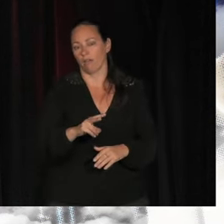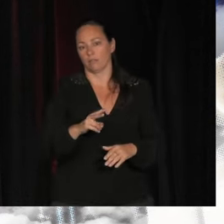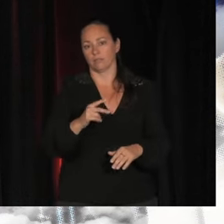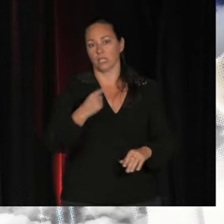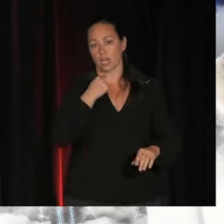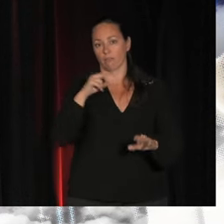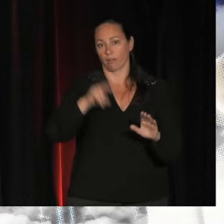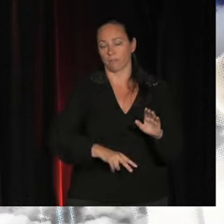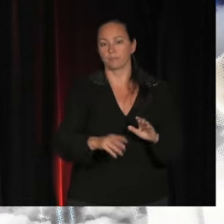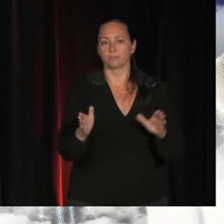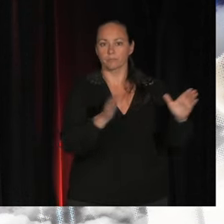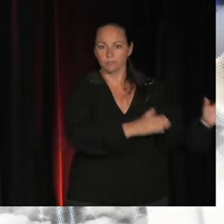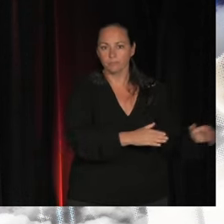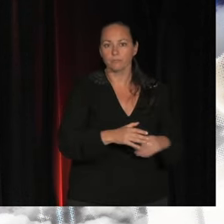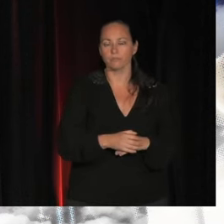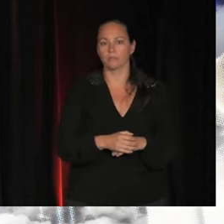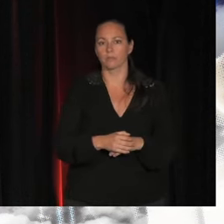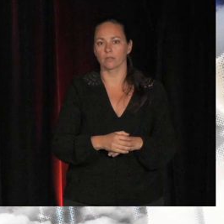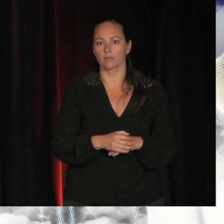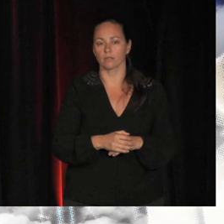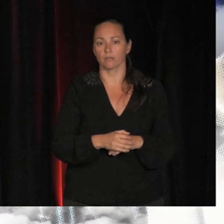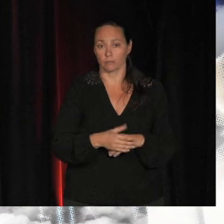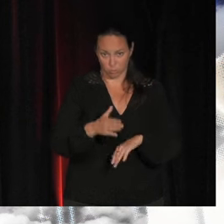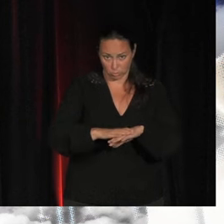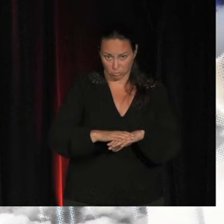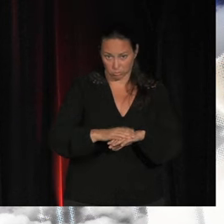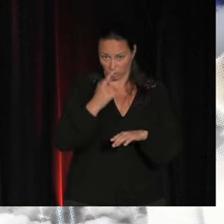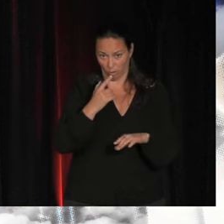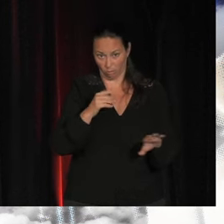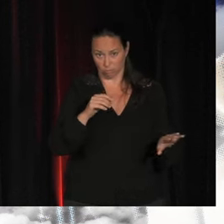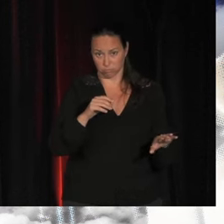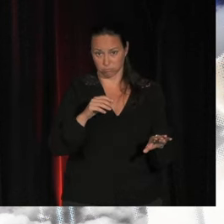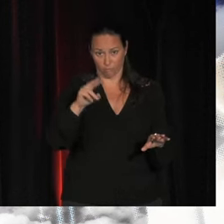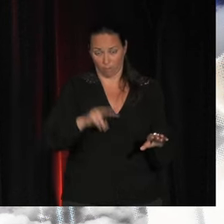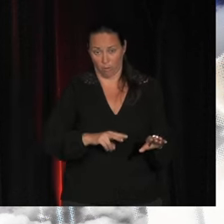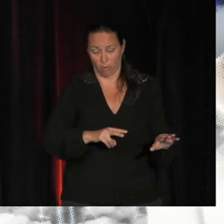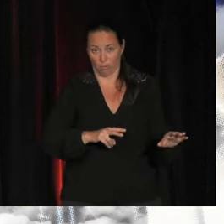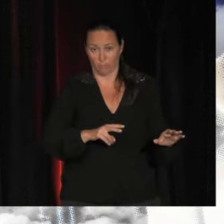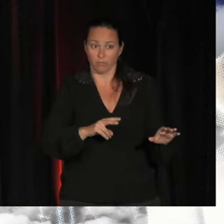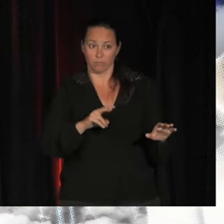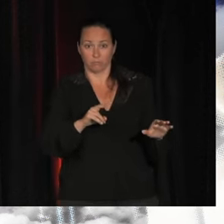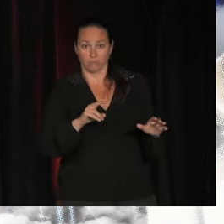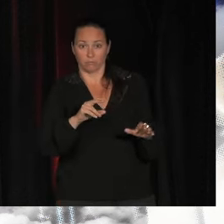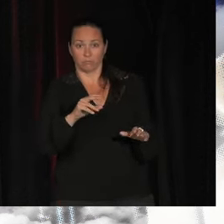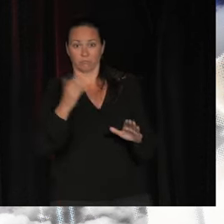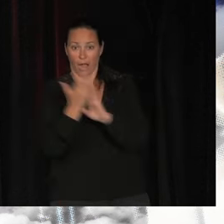Clairement. Sur la durée, est-ce qu'on peut dire que c'est un gâchis ? Parce qu'en vrai, c'était quand même… Quand on regarde en termes de design, c'est quand même un jeu de ouf. Moi, j'adore.